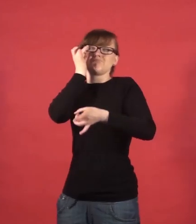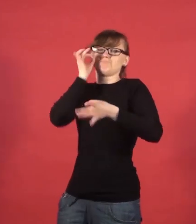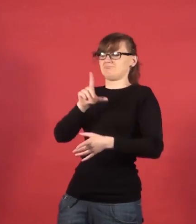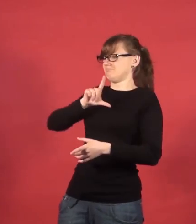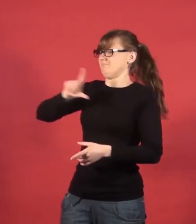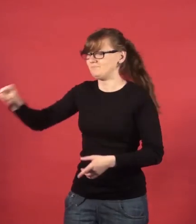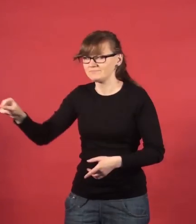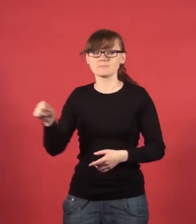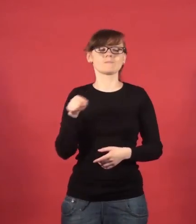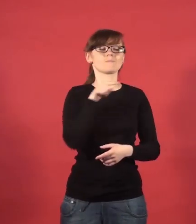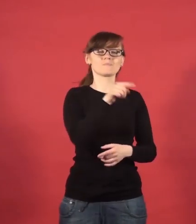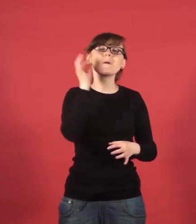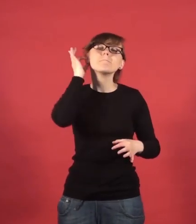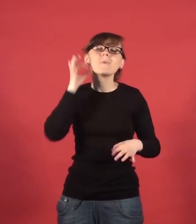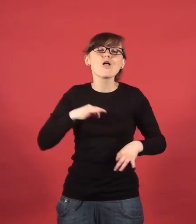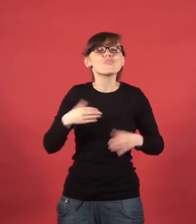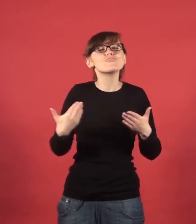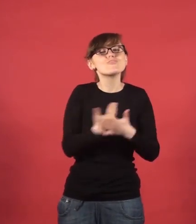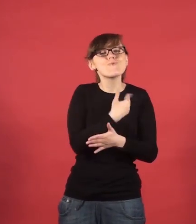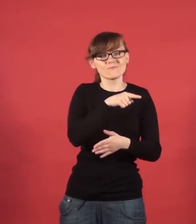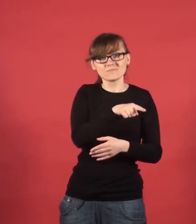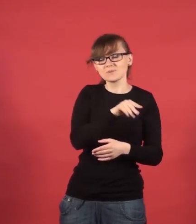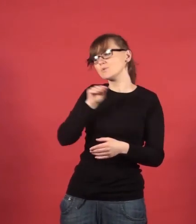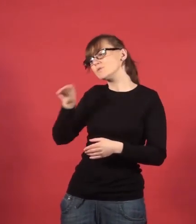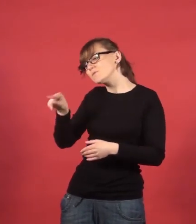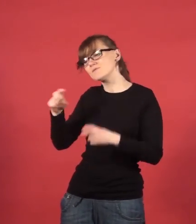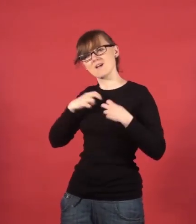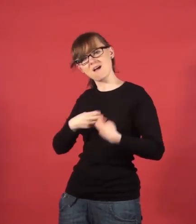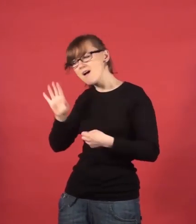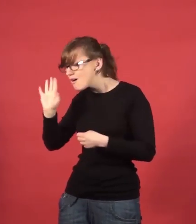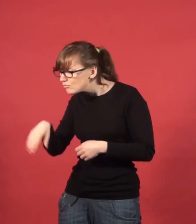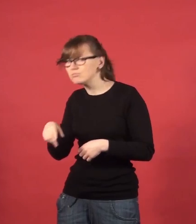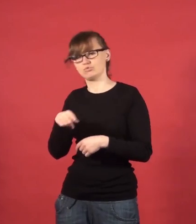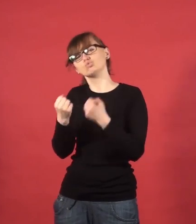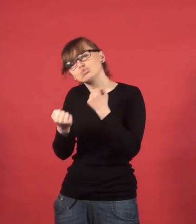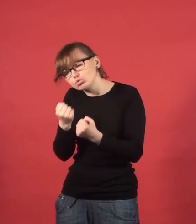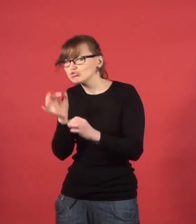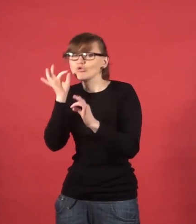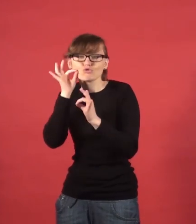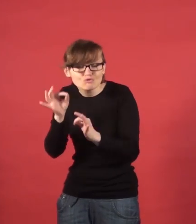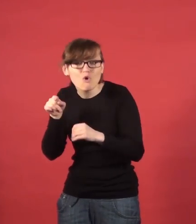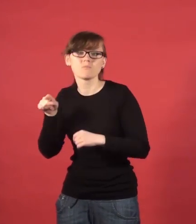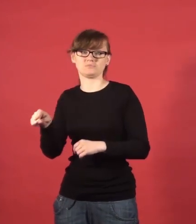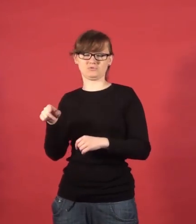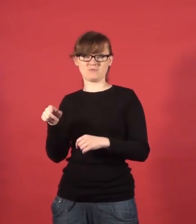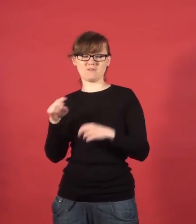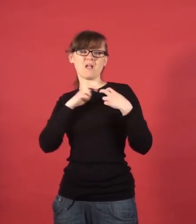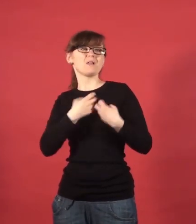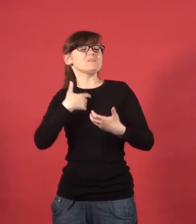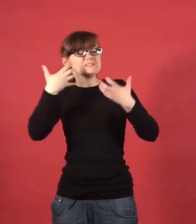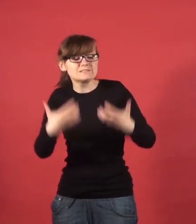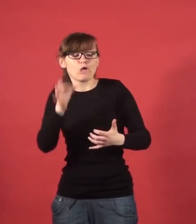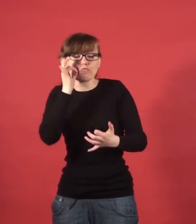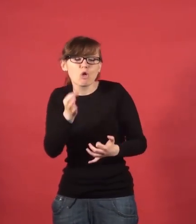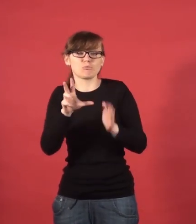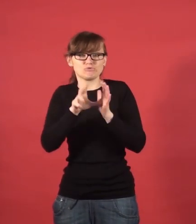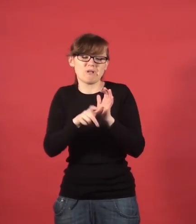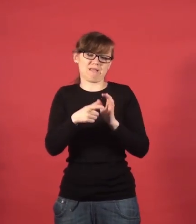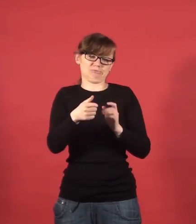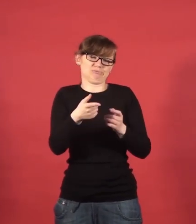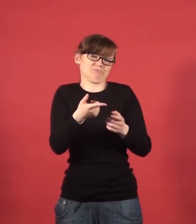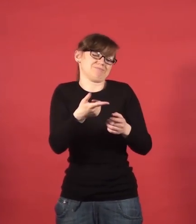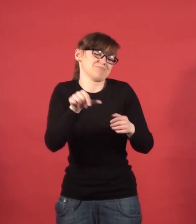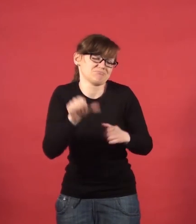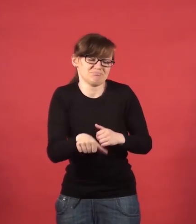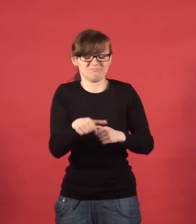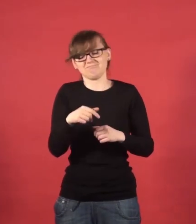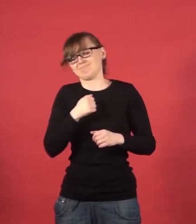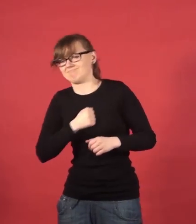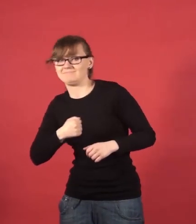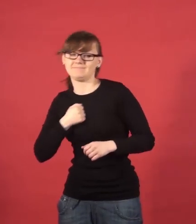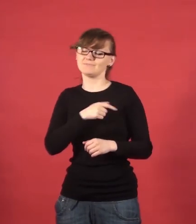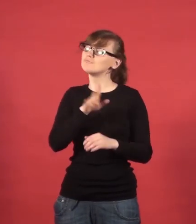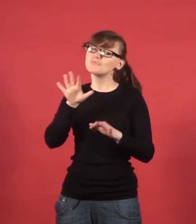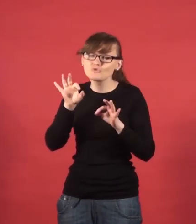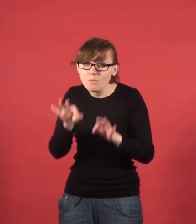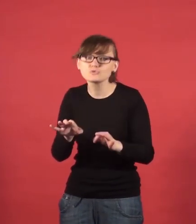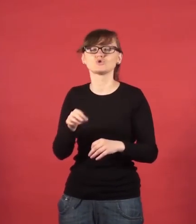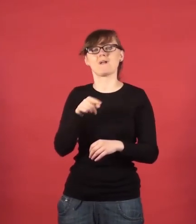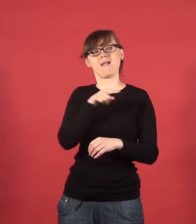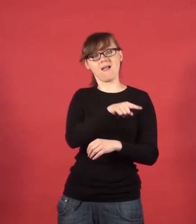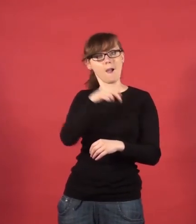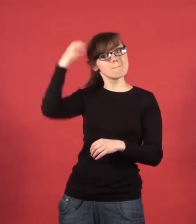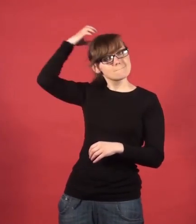Dziewczynka płacząc, pobiegła do swego pokoju. Pani Allan poszła ją pocieszyć, mówiąc, że to tylko śmieszna pomyłka.